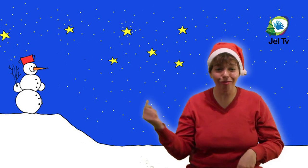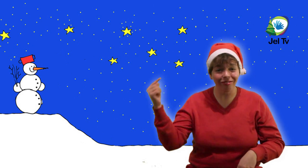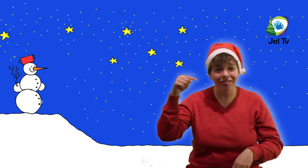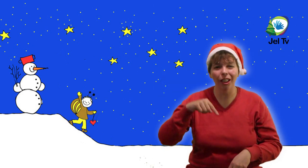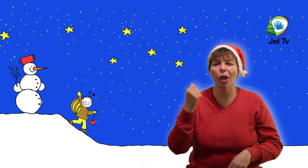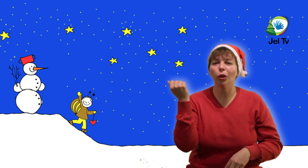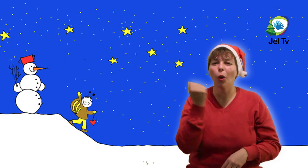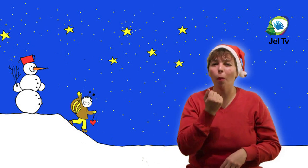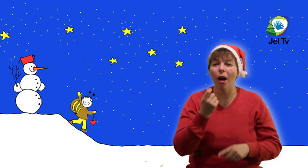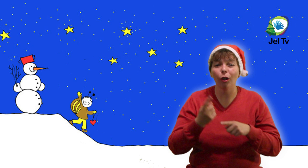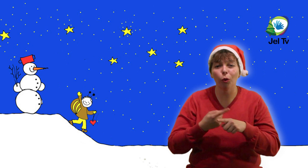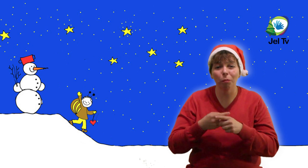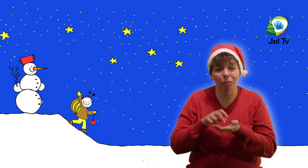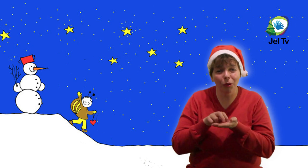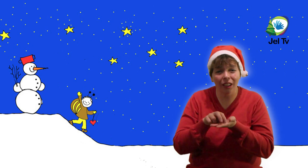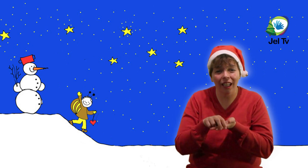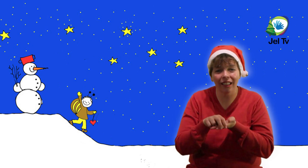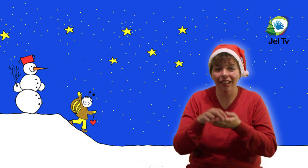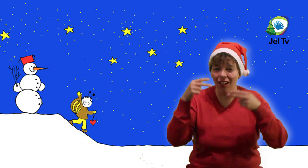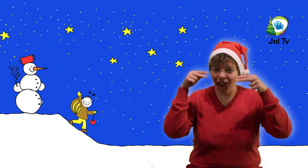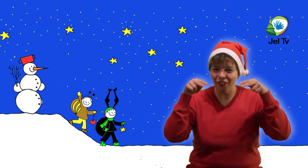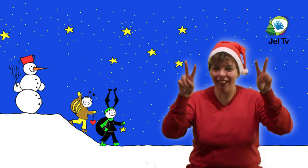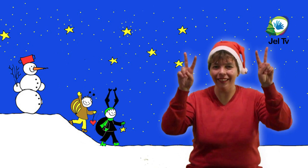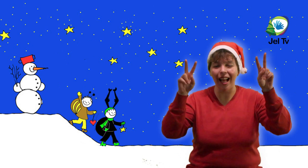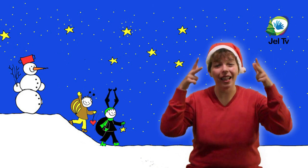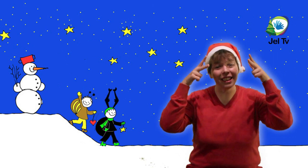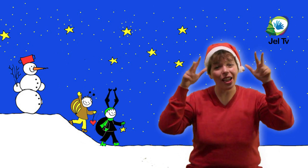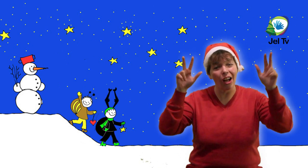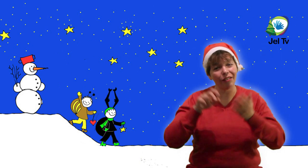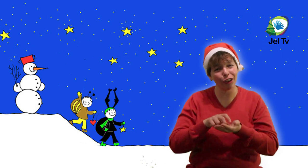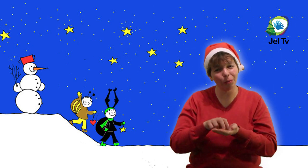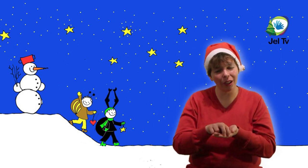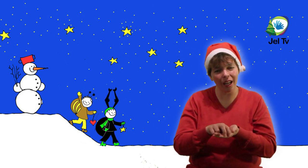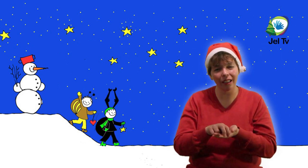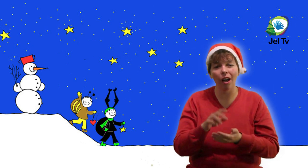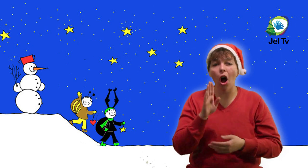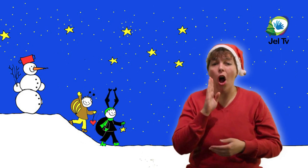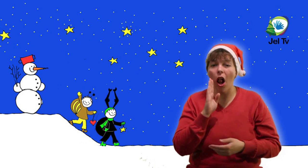Eljött Döme, a krumplibogár, Vendel, a szarvasbogár,